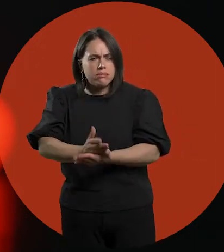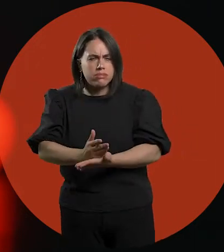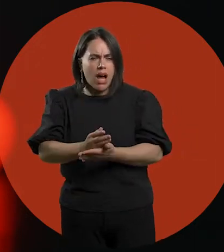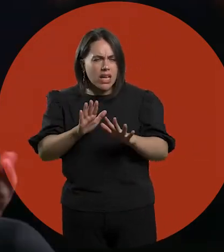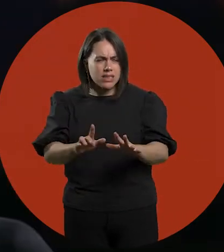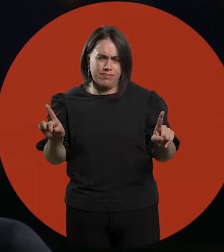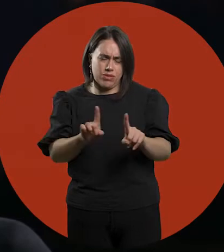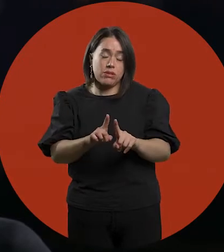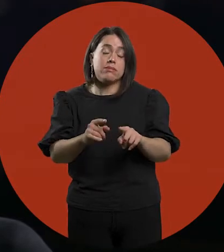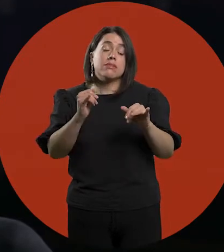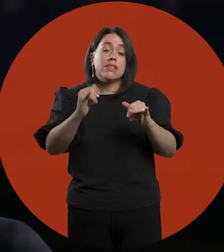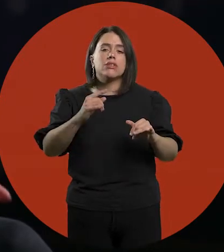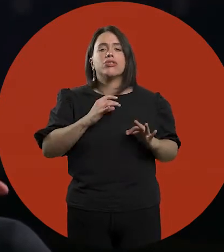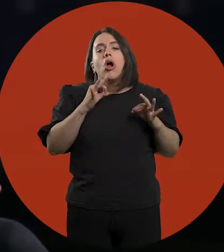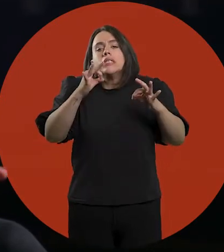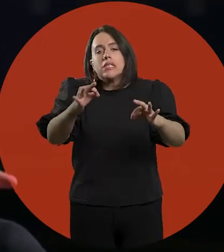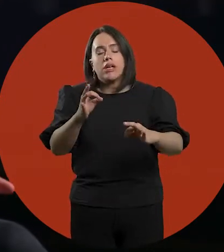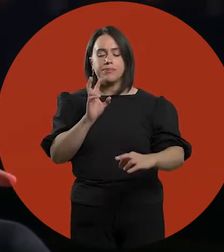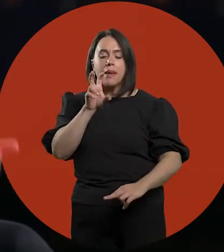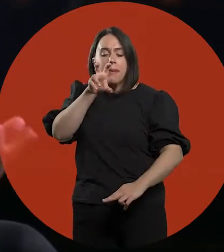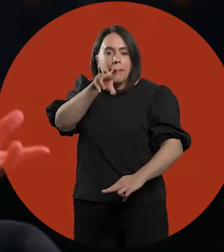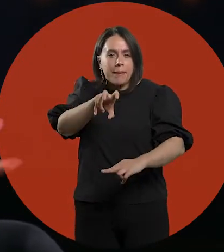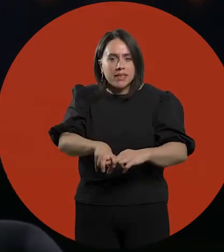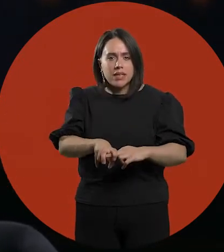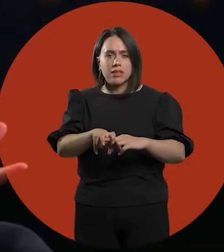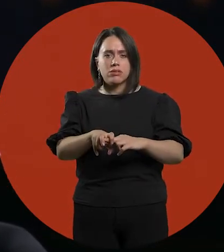Es decir, si yo llego a un lugar donde sé que lo único que voy a tener que hacer